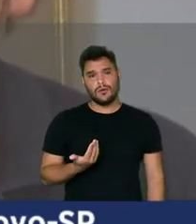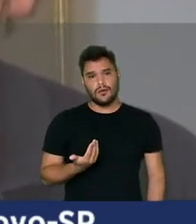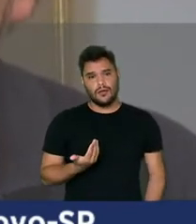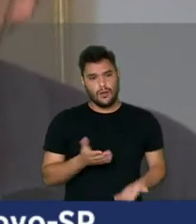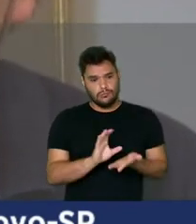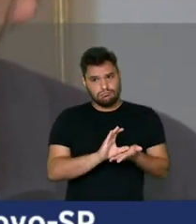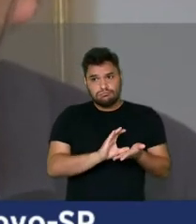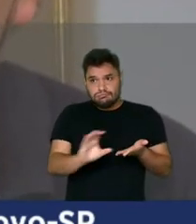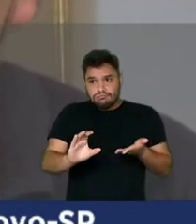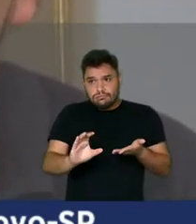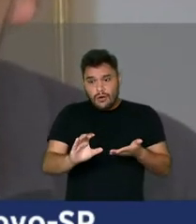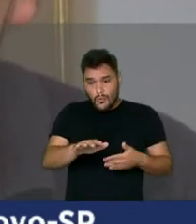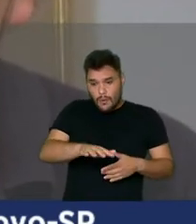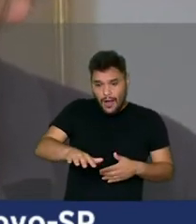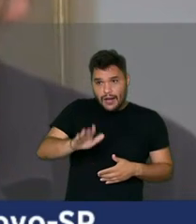ESTADO PARA UMA ATIVIDADE QUE